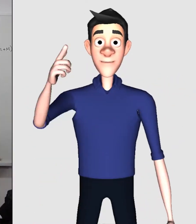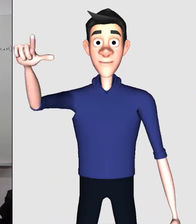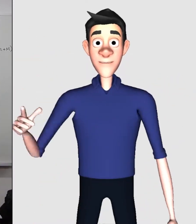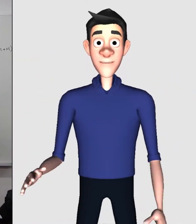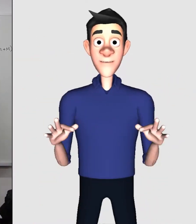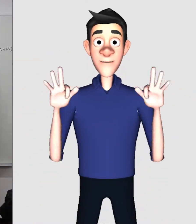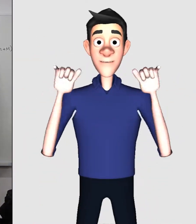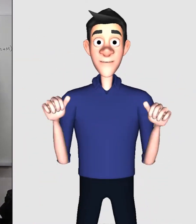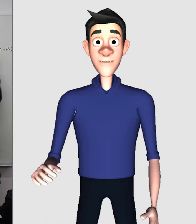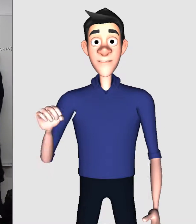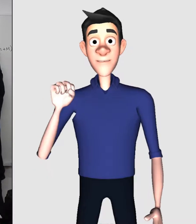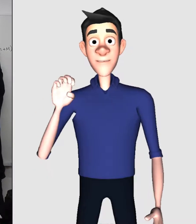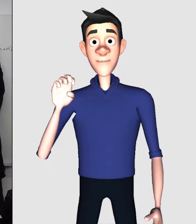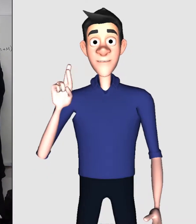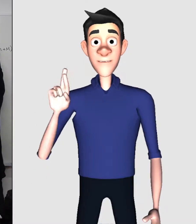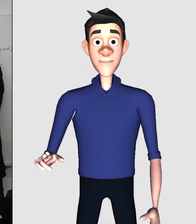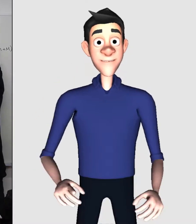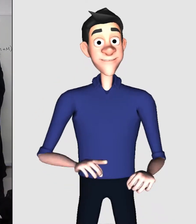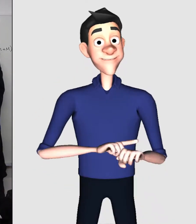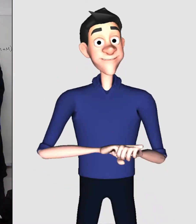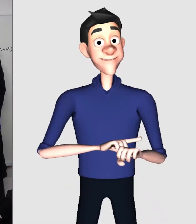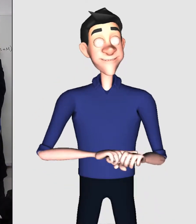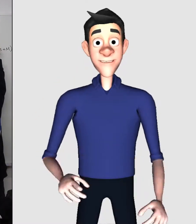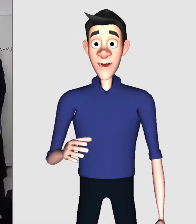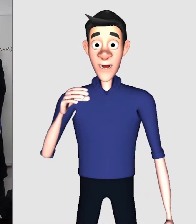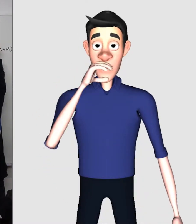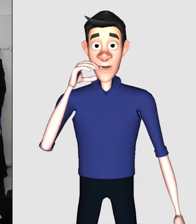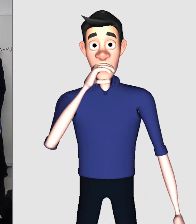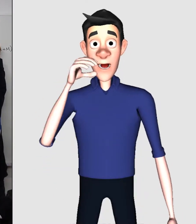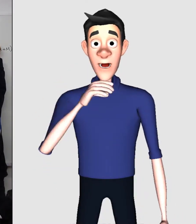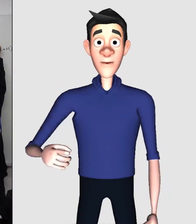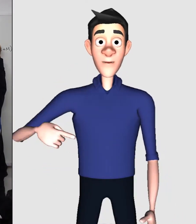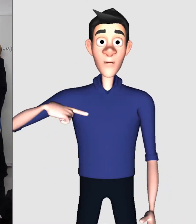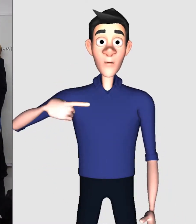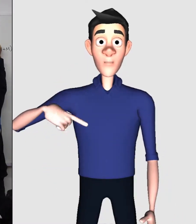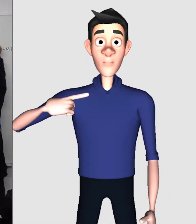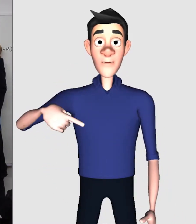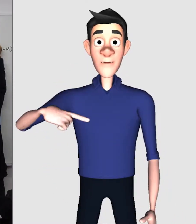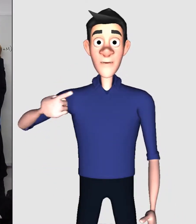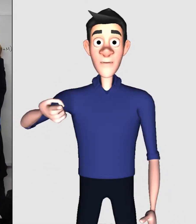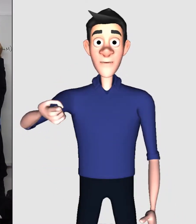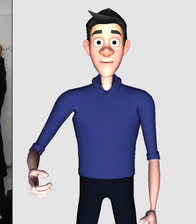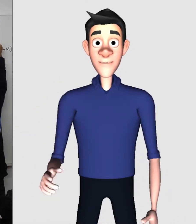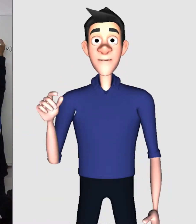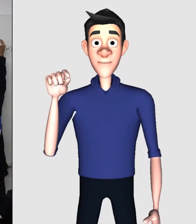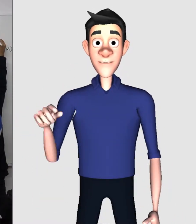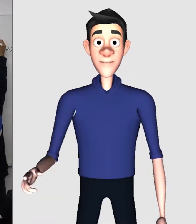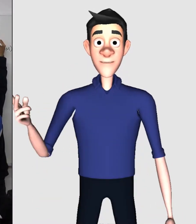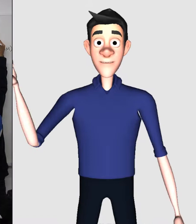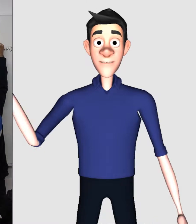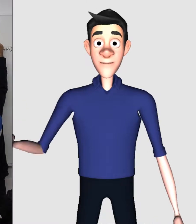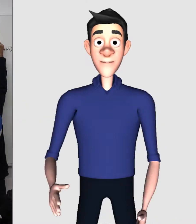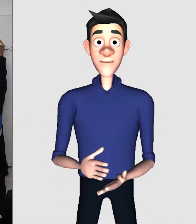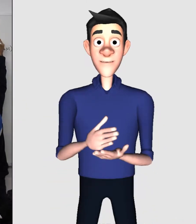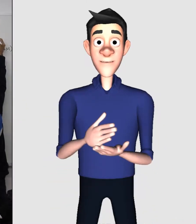Na verdade o que tem aqui, seria esse termo Só que ele é zero